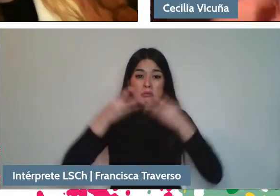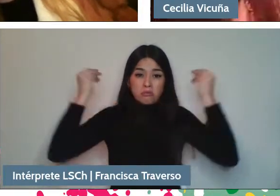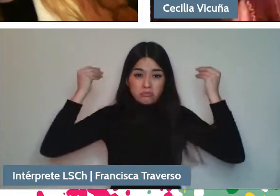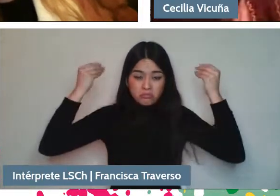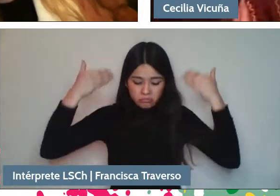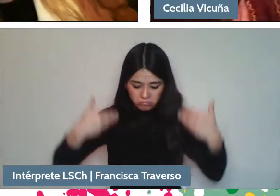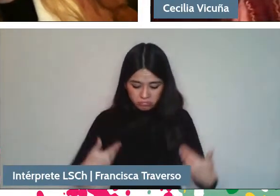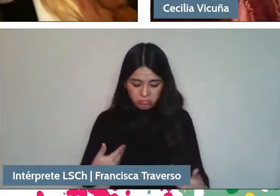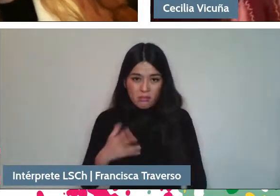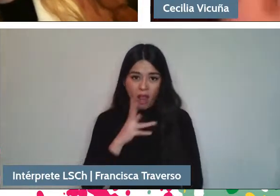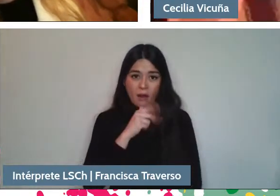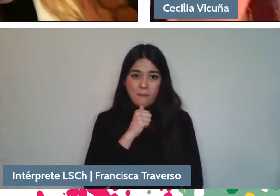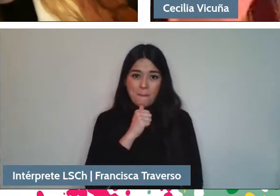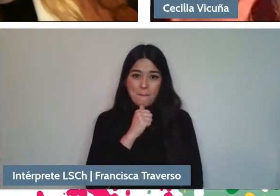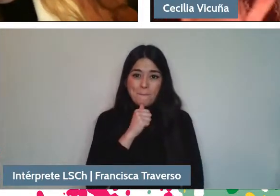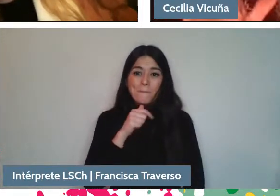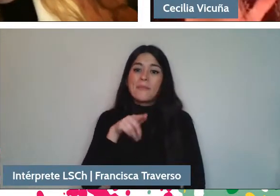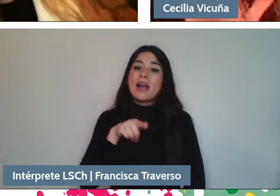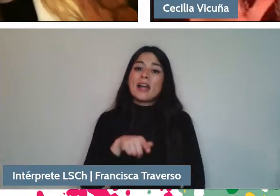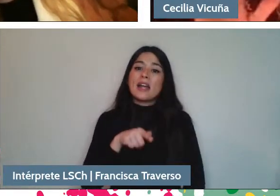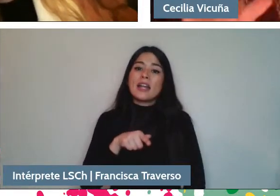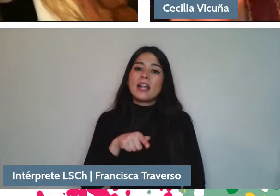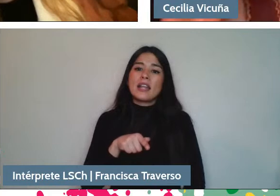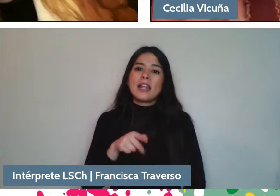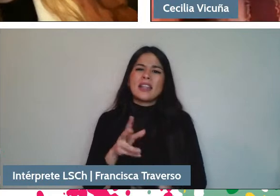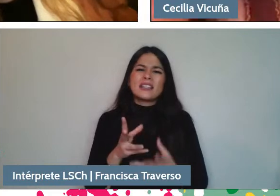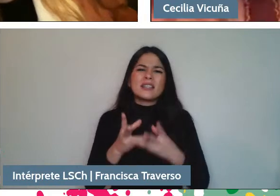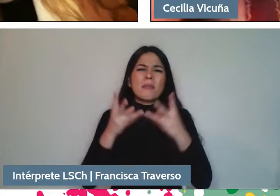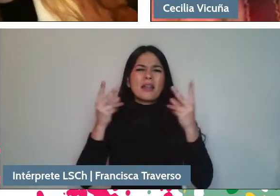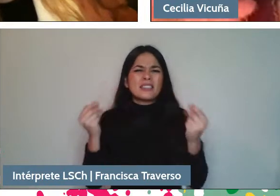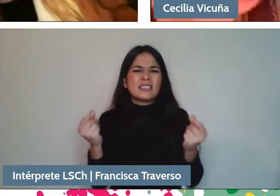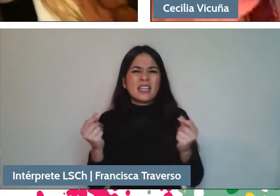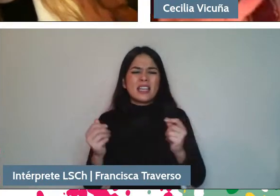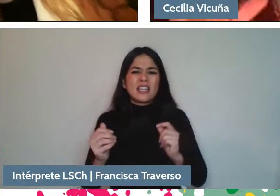Y en ese desaparecer de todo lo que es la identidad, nombre y persona,